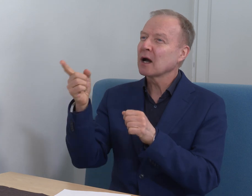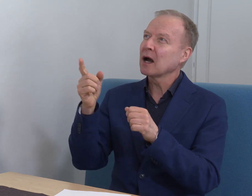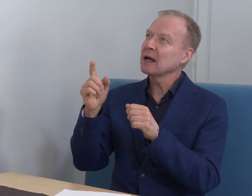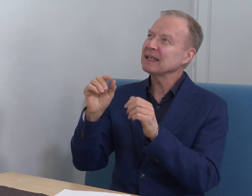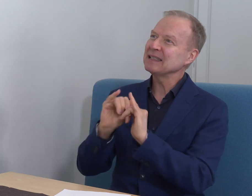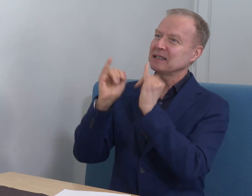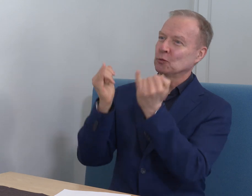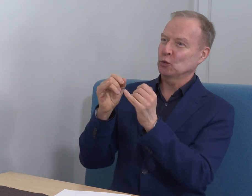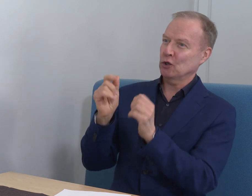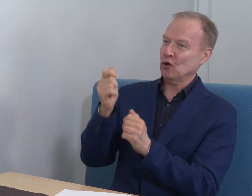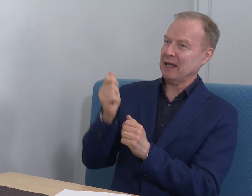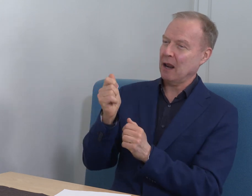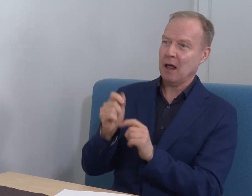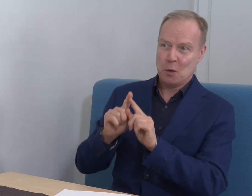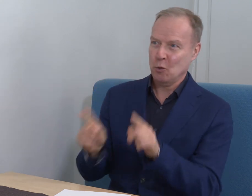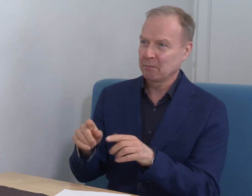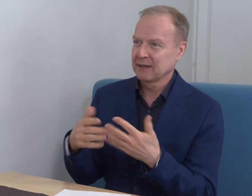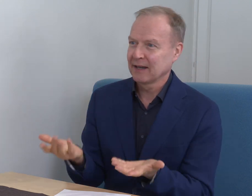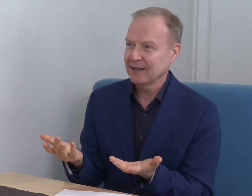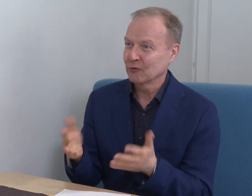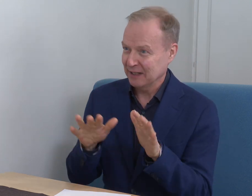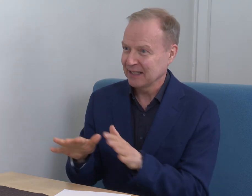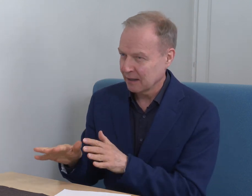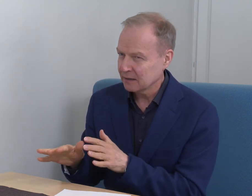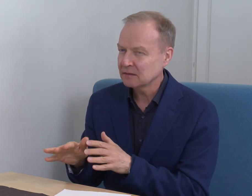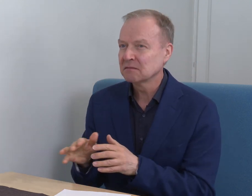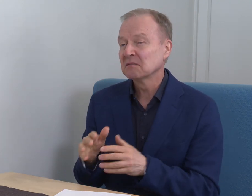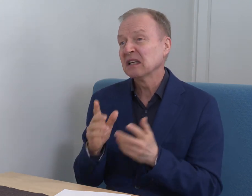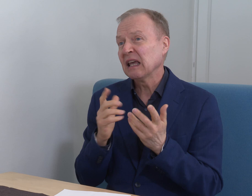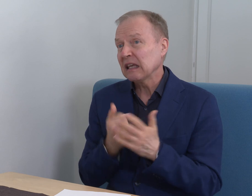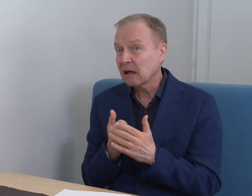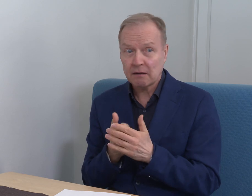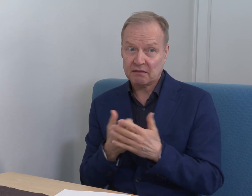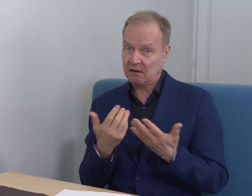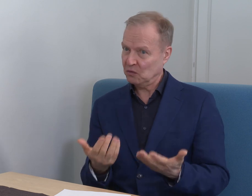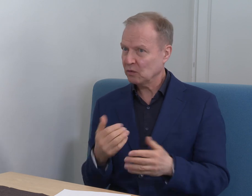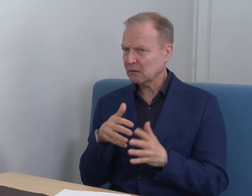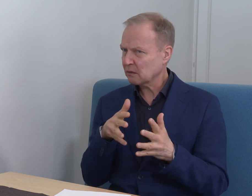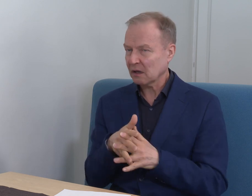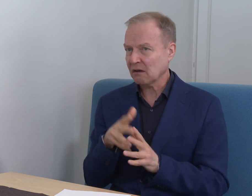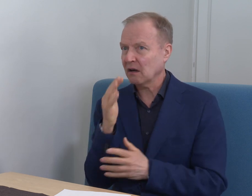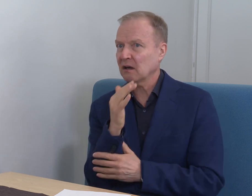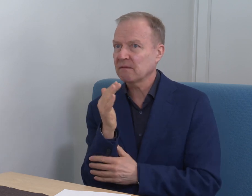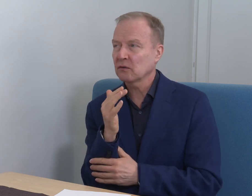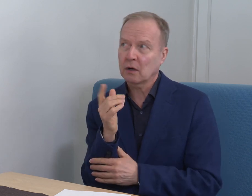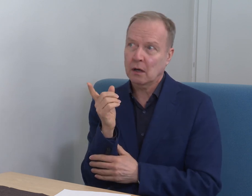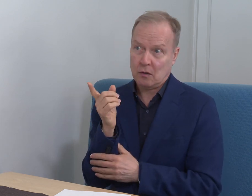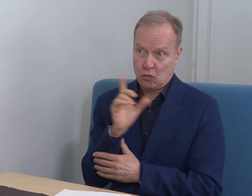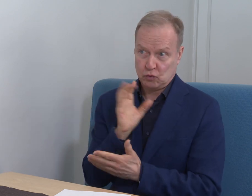Mutta Kelan toiminta ei ole nopeaa ja nyt on ehkä hetki arvioida -